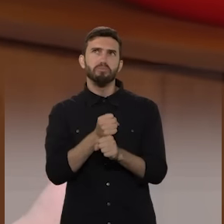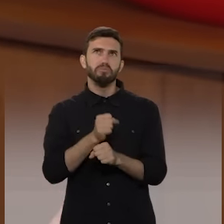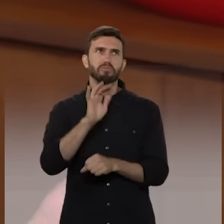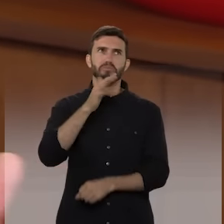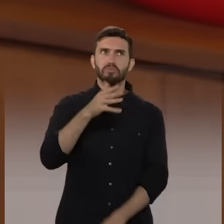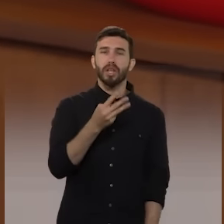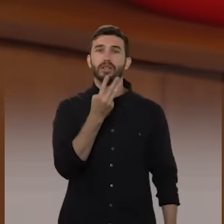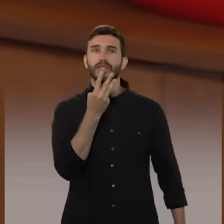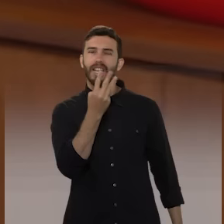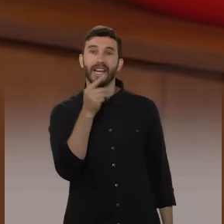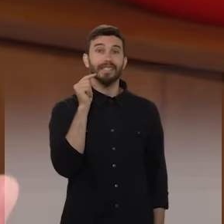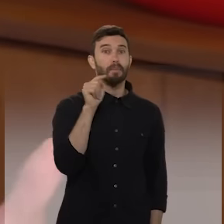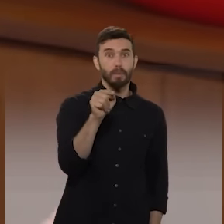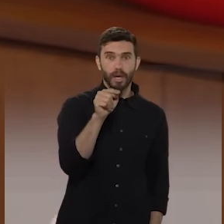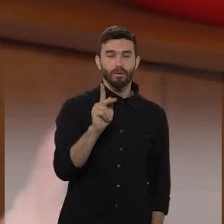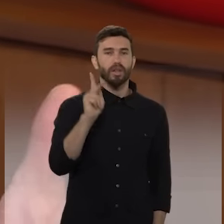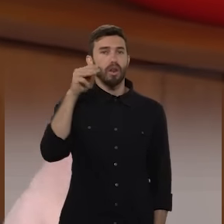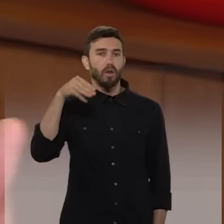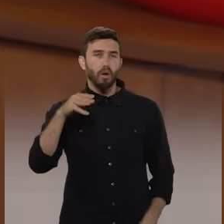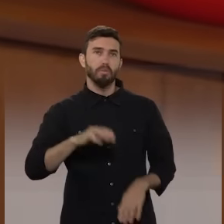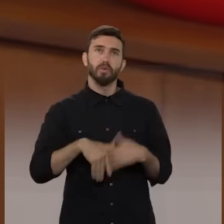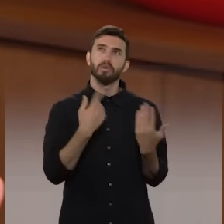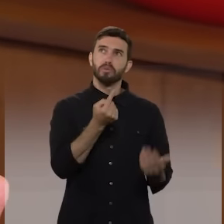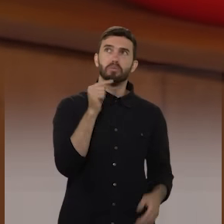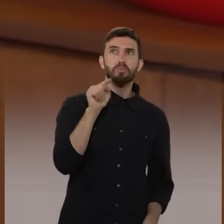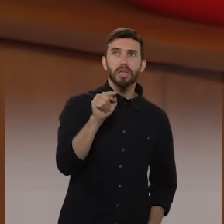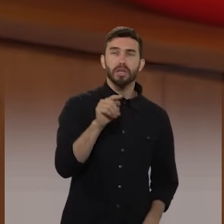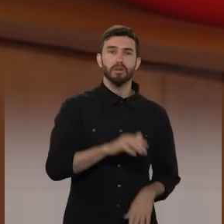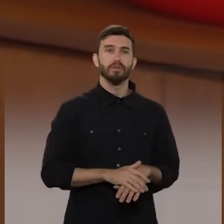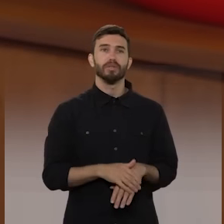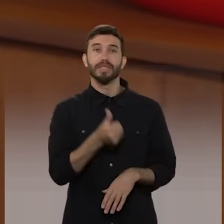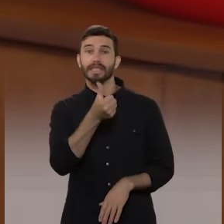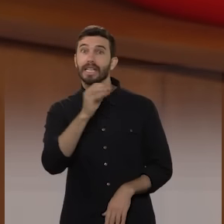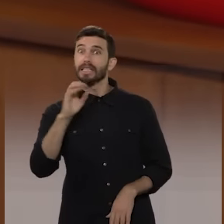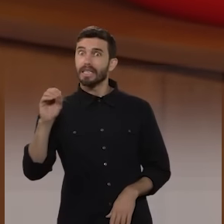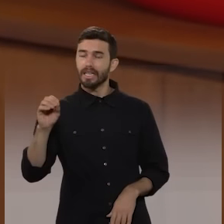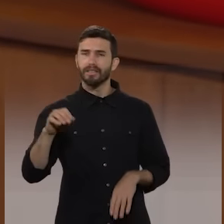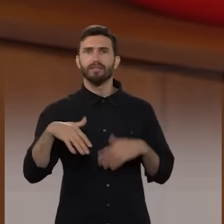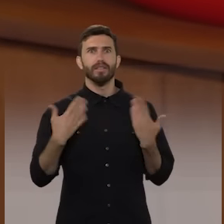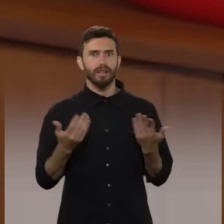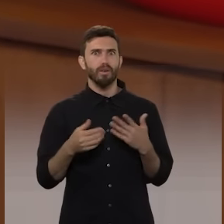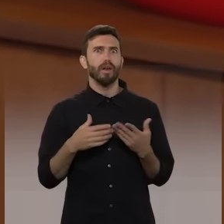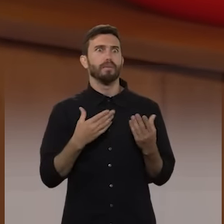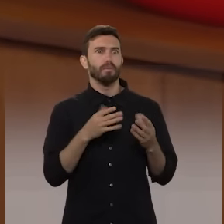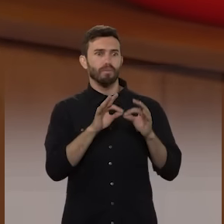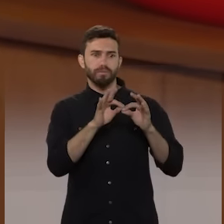quilômetros, mil quilômetros, 600 quilômetros. Então, são distâncias bem significativas. E é muito cabo. Vamos falar que tem uma... existem